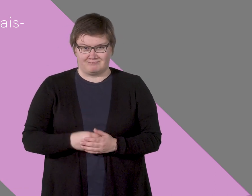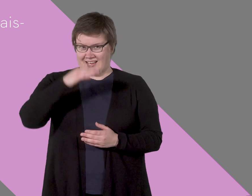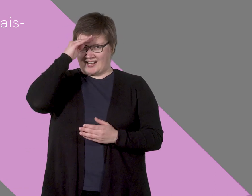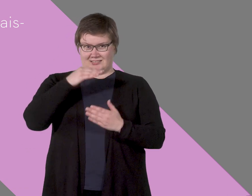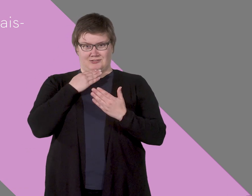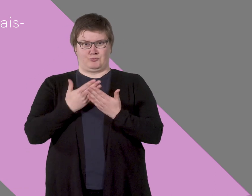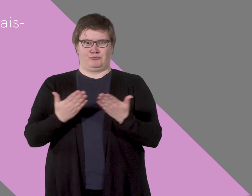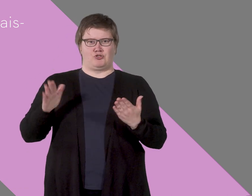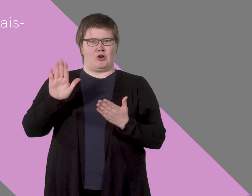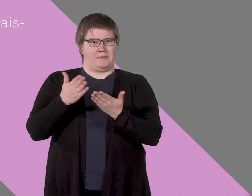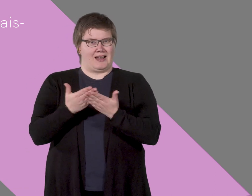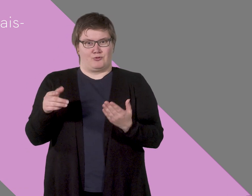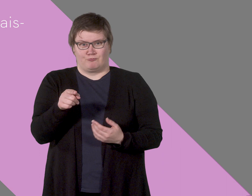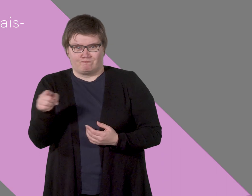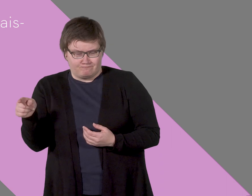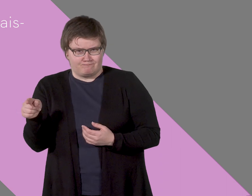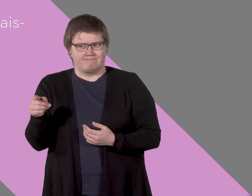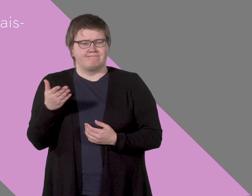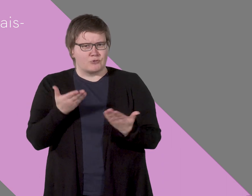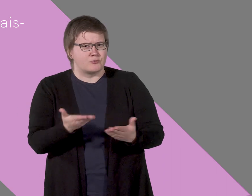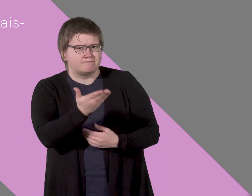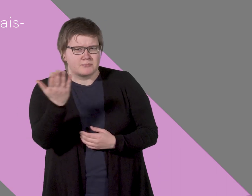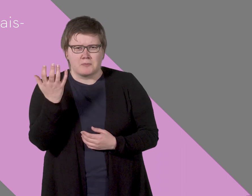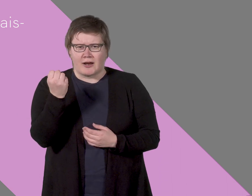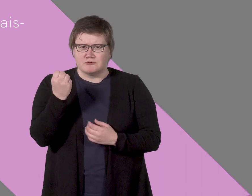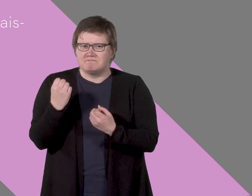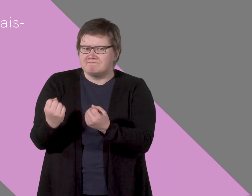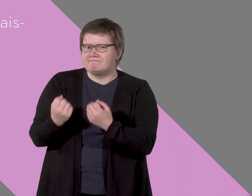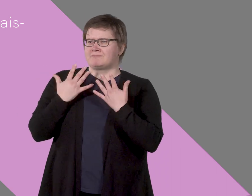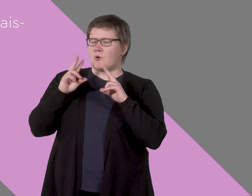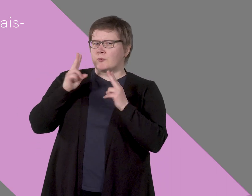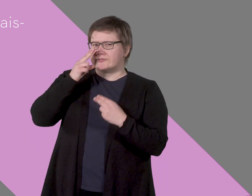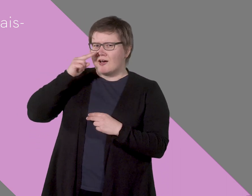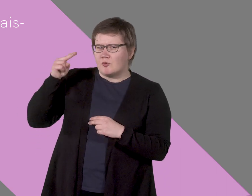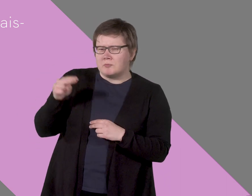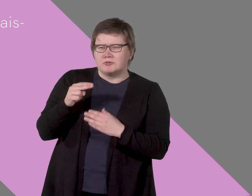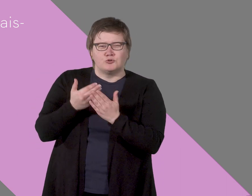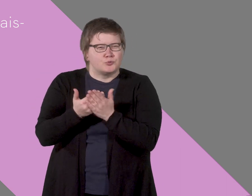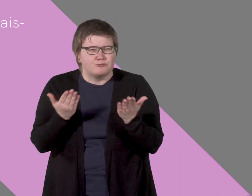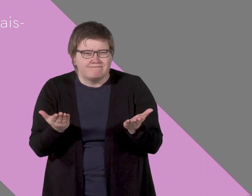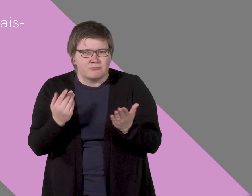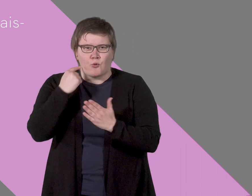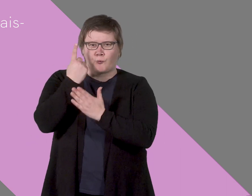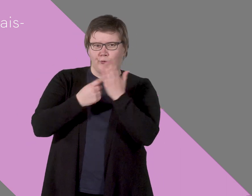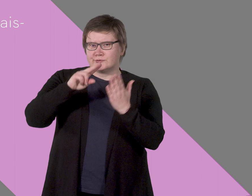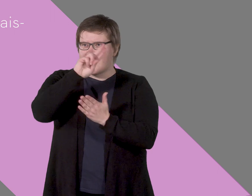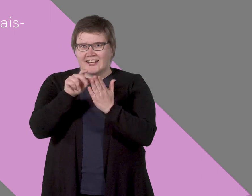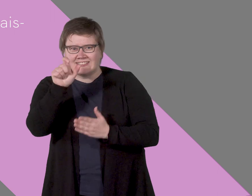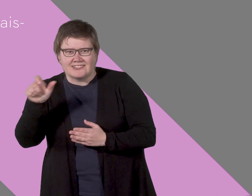Nyt sinun on mahdollista kokea Kansallismuseon näyttelyt - aivan uusista näkövinkkeleistä tunnettujen artistien, -